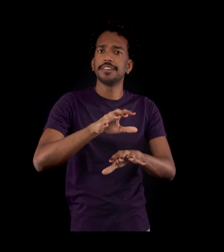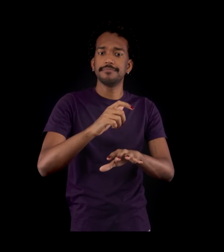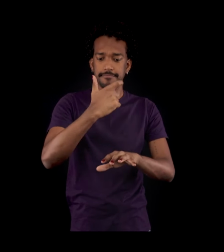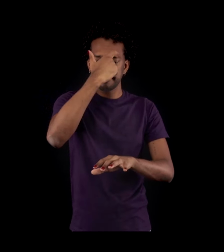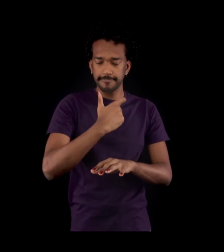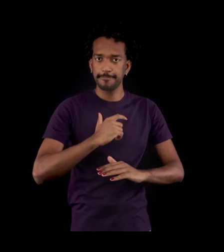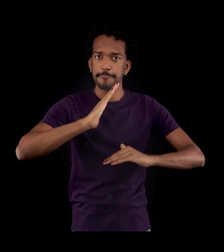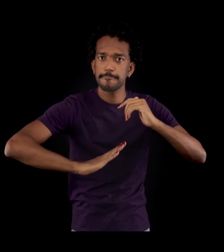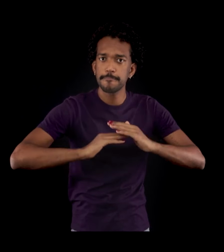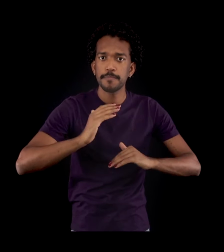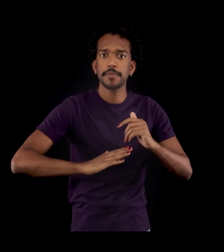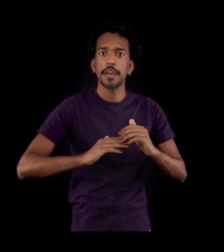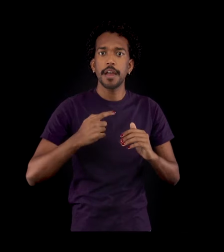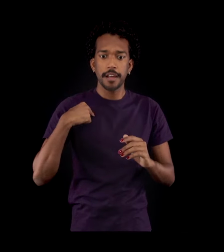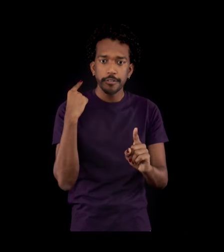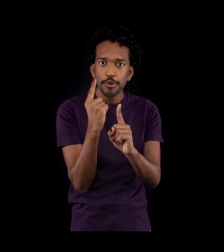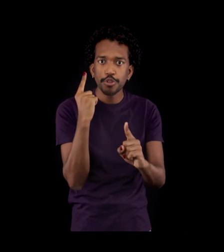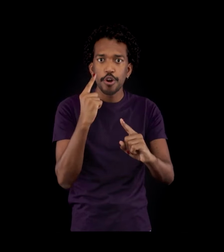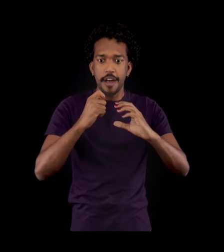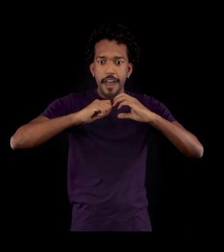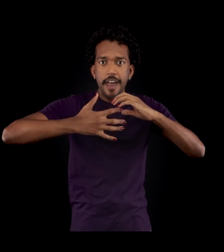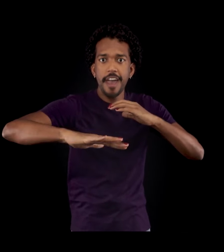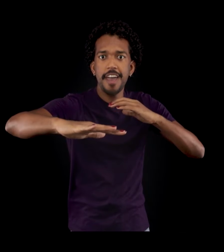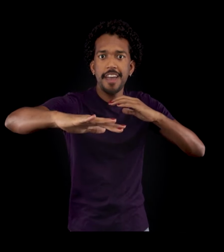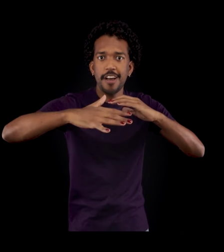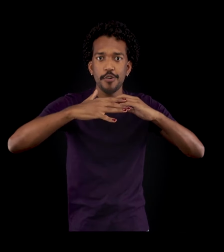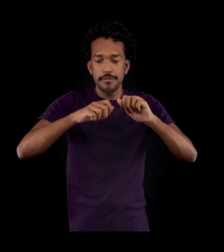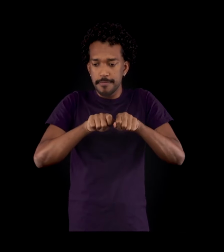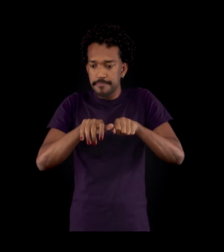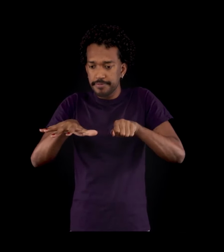encontraram eco e ramificações em trabalhos